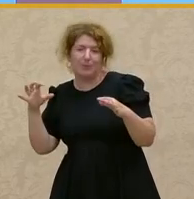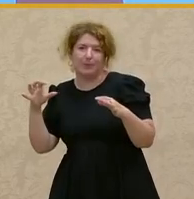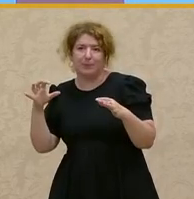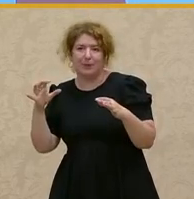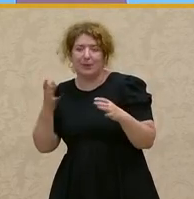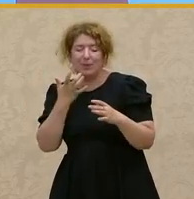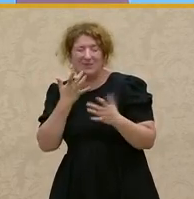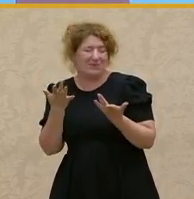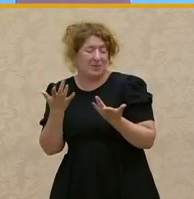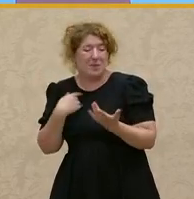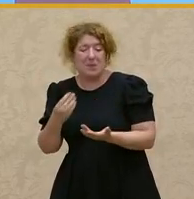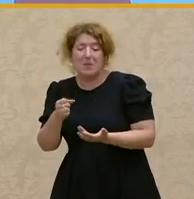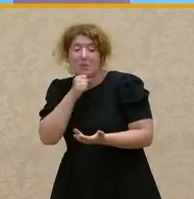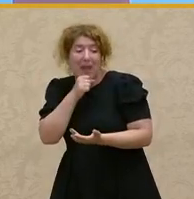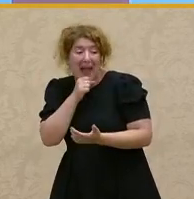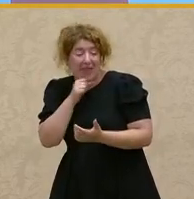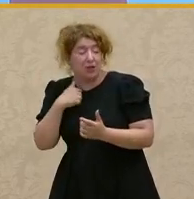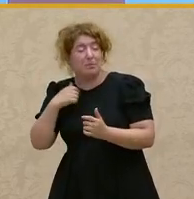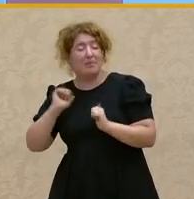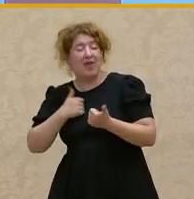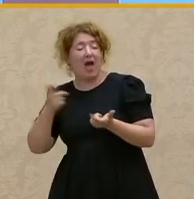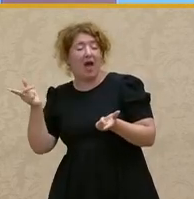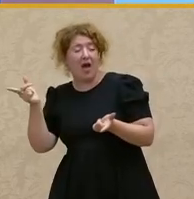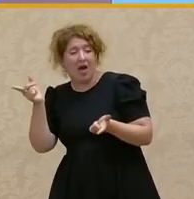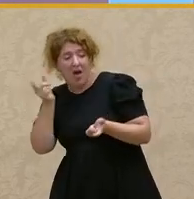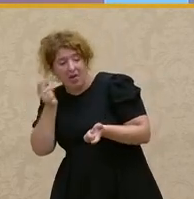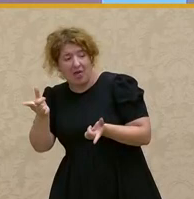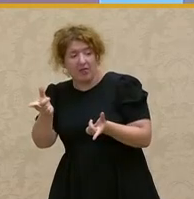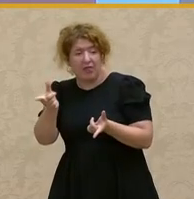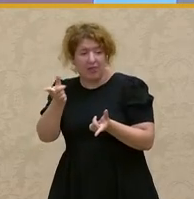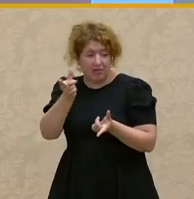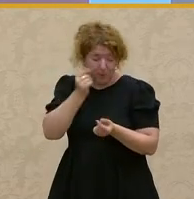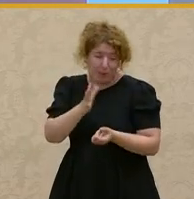asociada a la vejez es muy emergente. Es decir, la privación sensorial asociada a